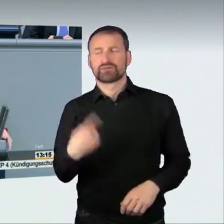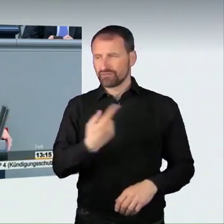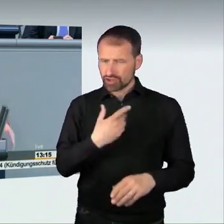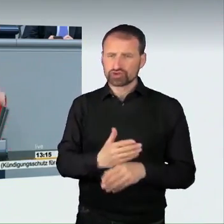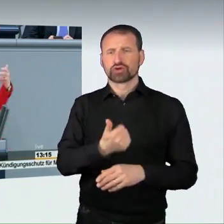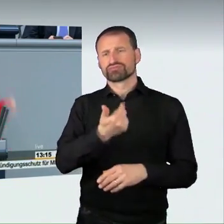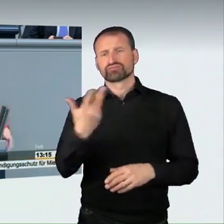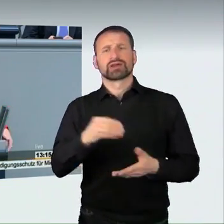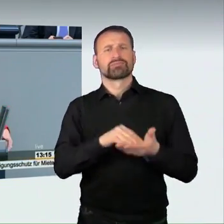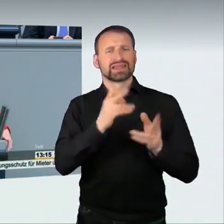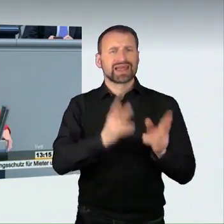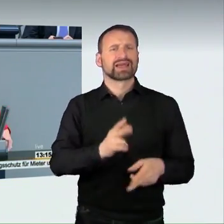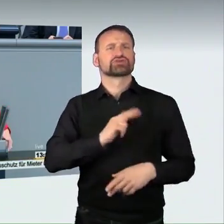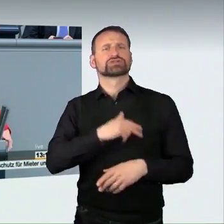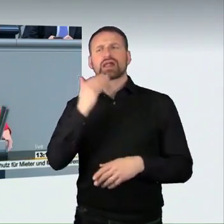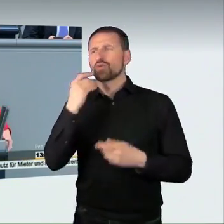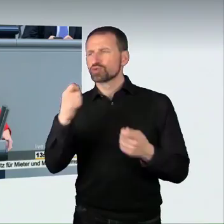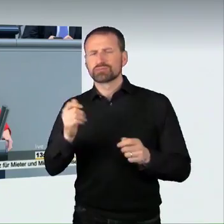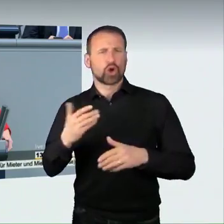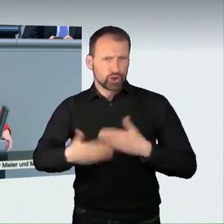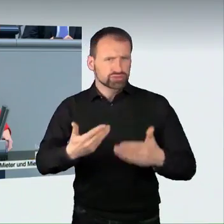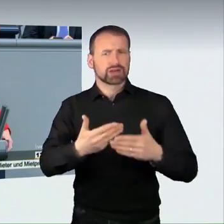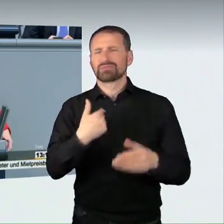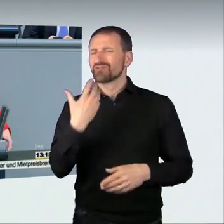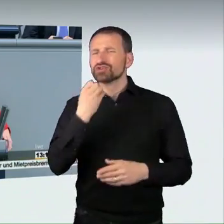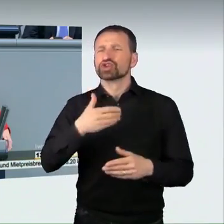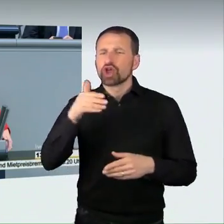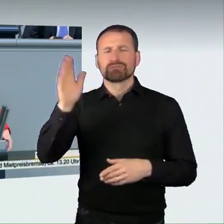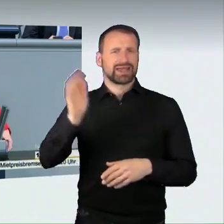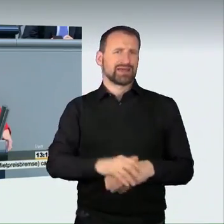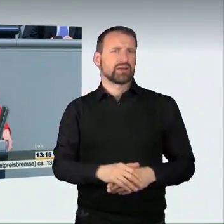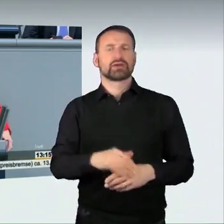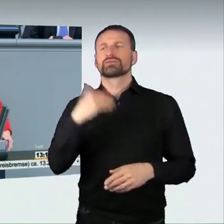auf den Weg gebracht. Aber wir wollen mehr. Die Nachjustierung der Mietpreisbremse ist angesprochen worden. Ich gehe davon aus,